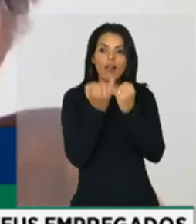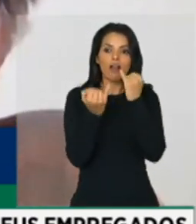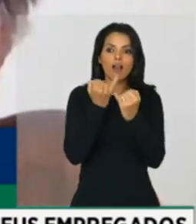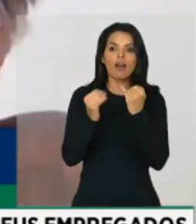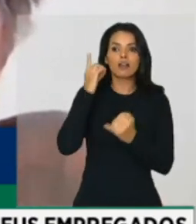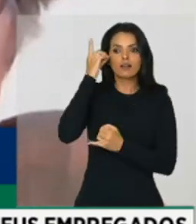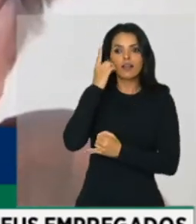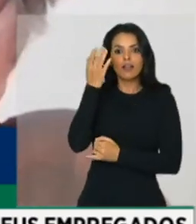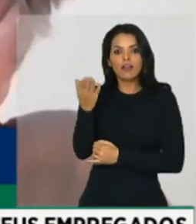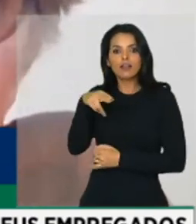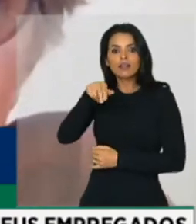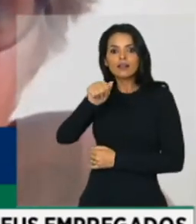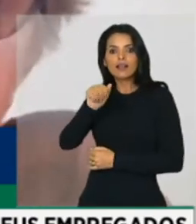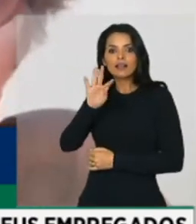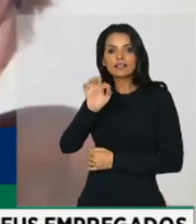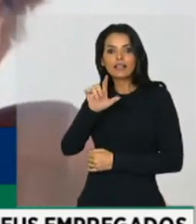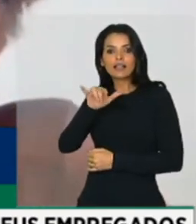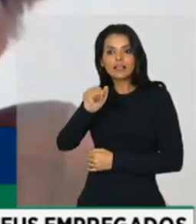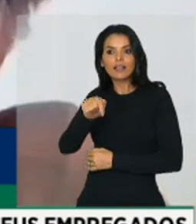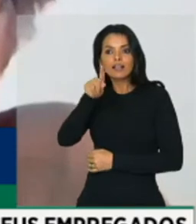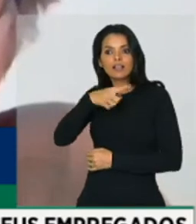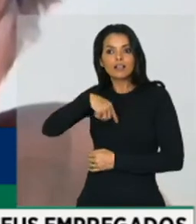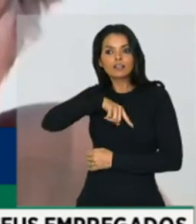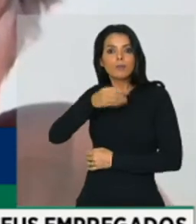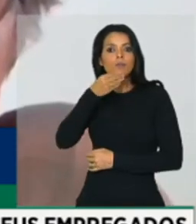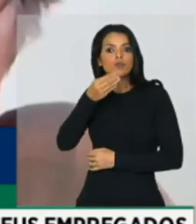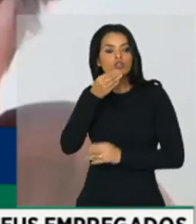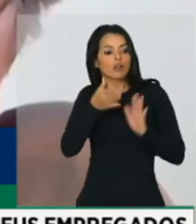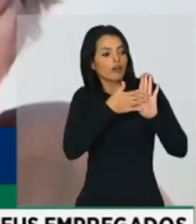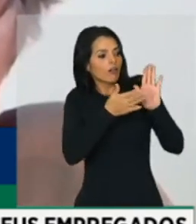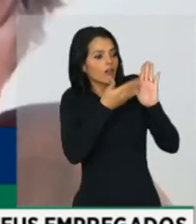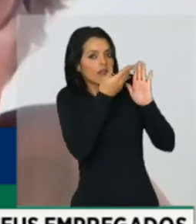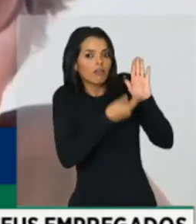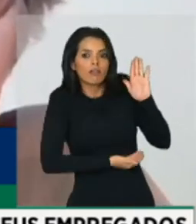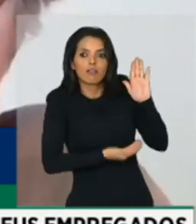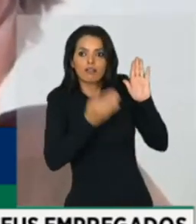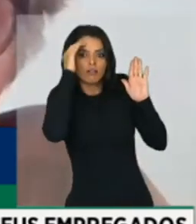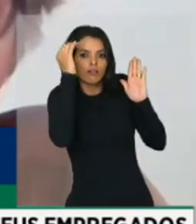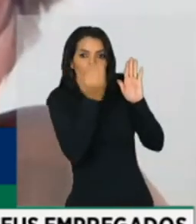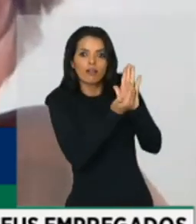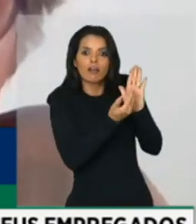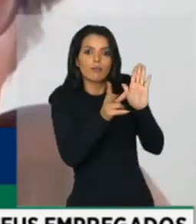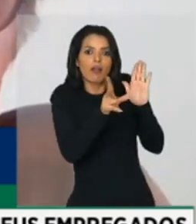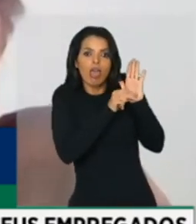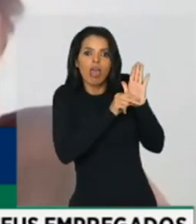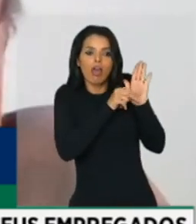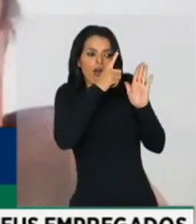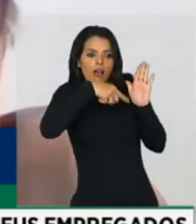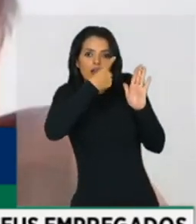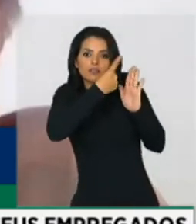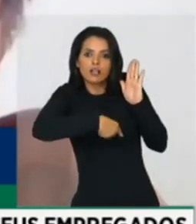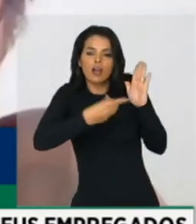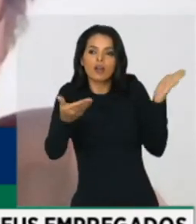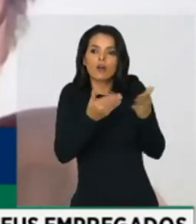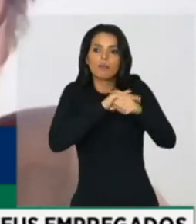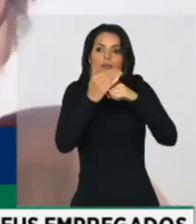DEPUTADA NATHÁLIA QUE NÓS DEVERÍAMOS ESTAR APRECIANDO... IMPEDE DERRUBADAS DURANTE A PANDEMIA. FOI APROVADO ISSO AQUI EM BRASÍLIA. E MESMO ASSIM O